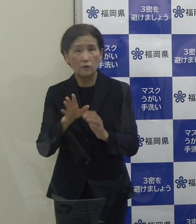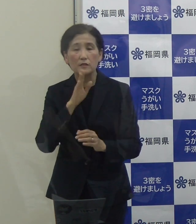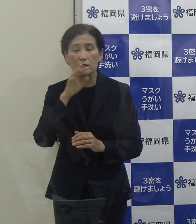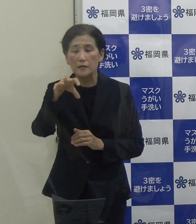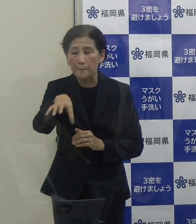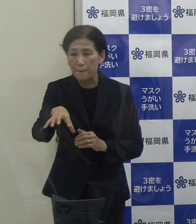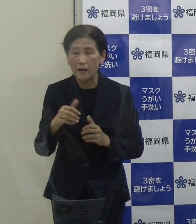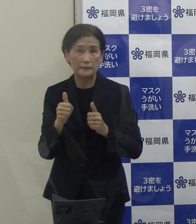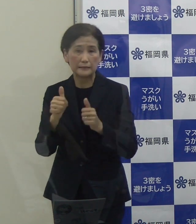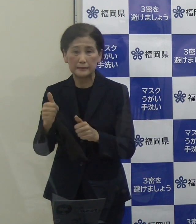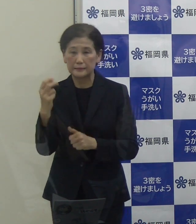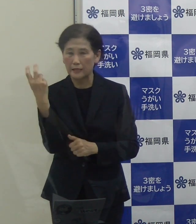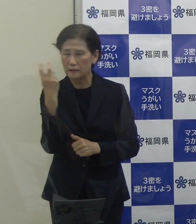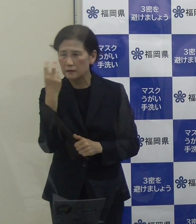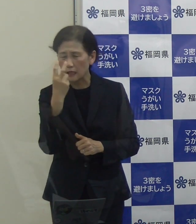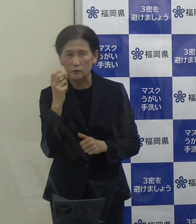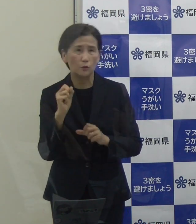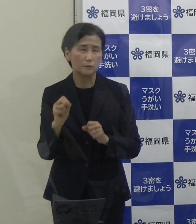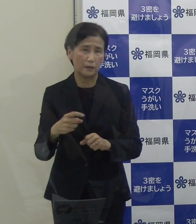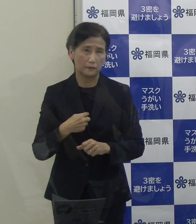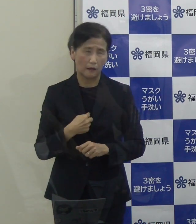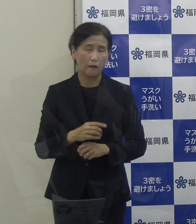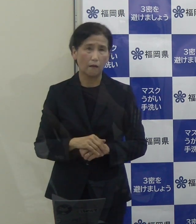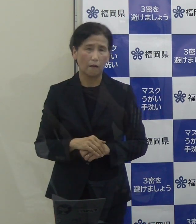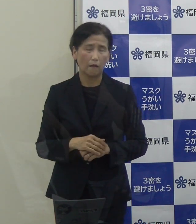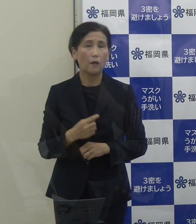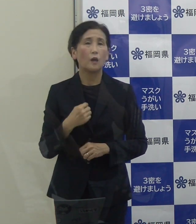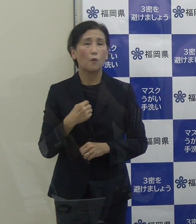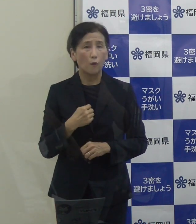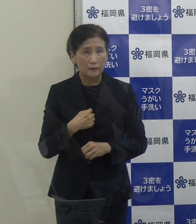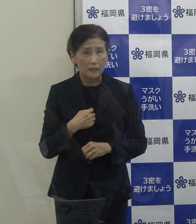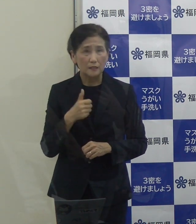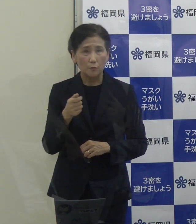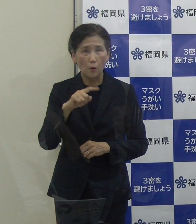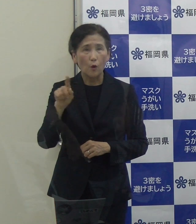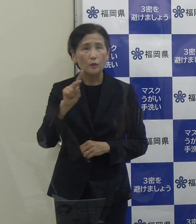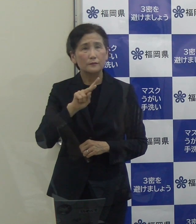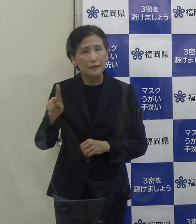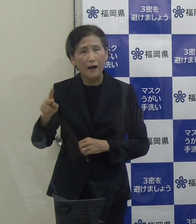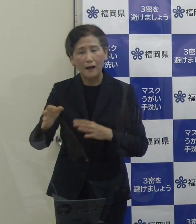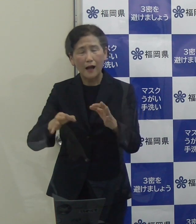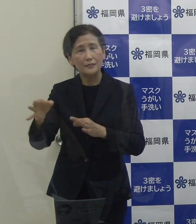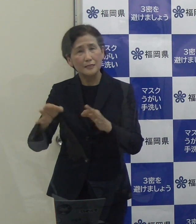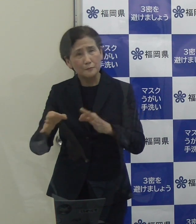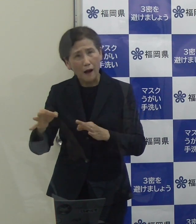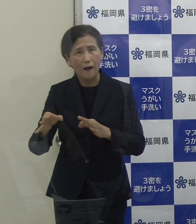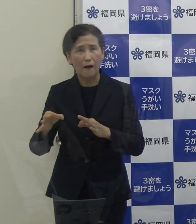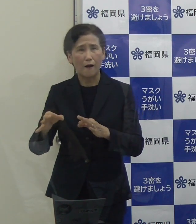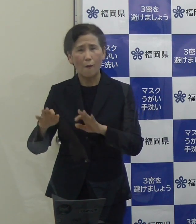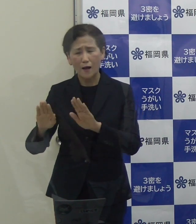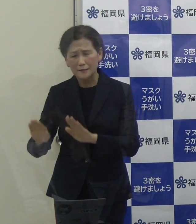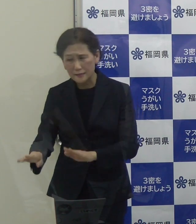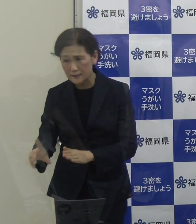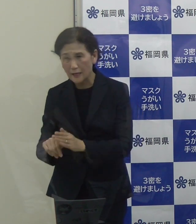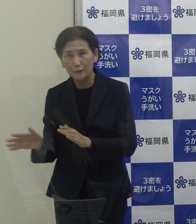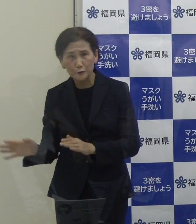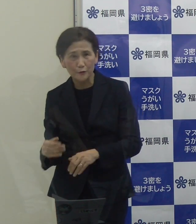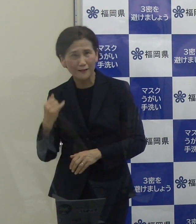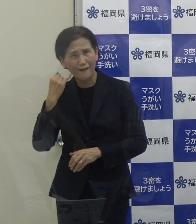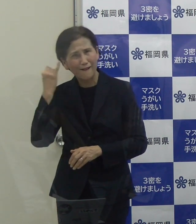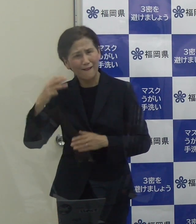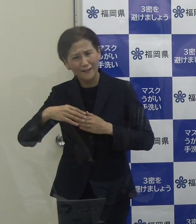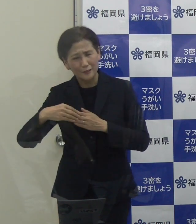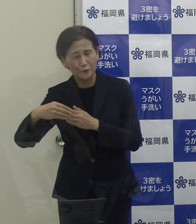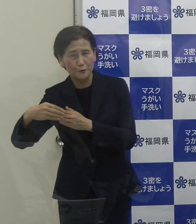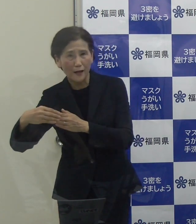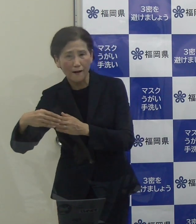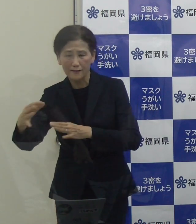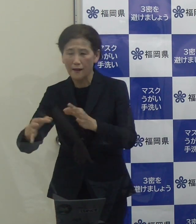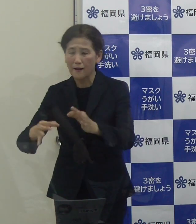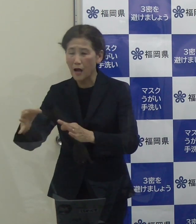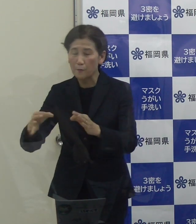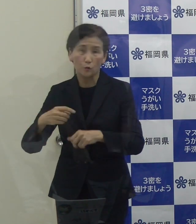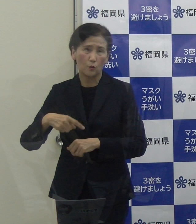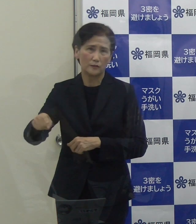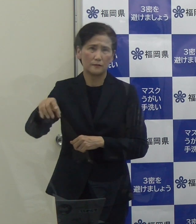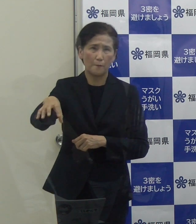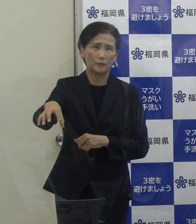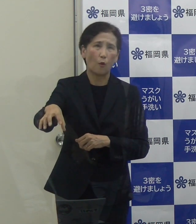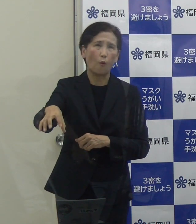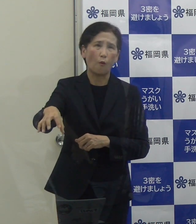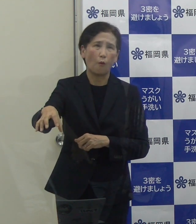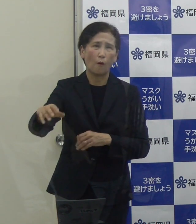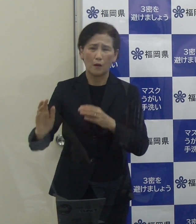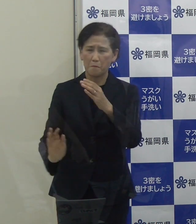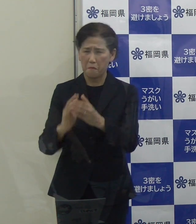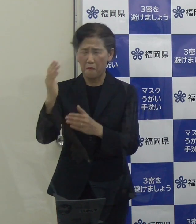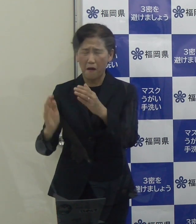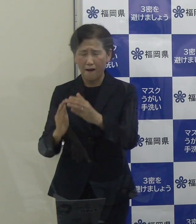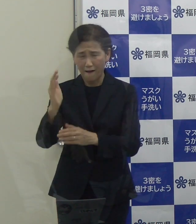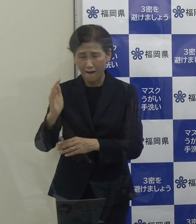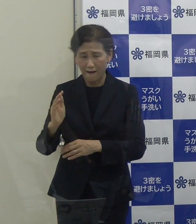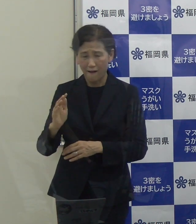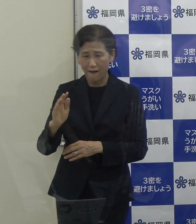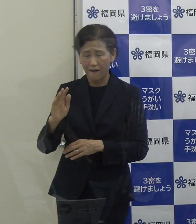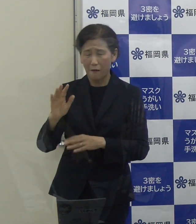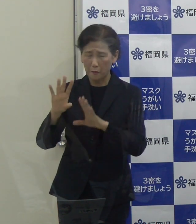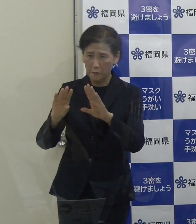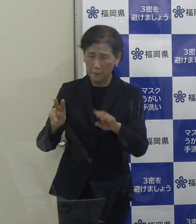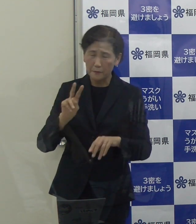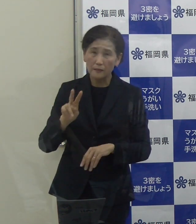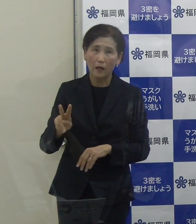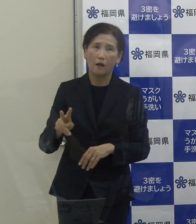私も旦過市場はよく母に連れられて小さい頃から買い物に行っていた場所なので、火事の現場に立って茫然としました。